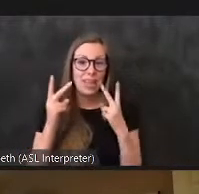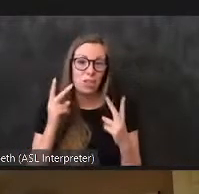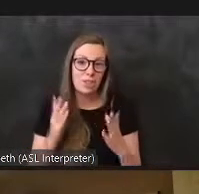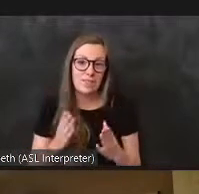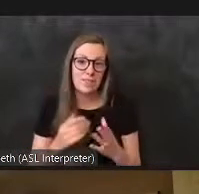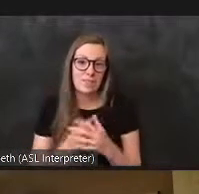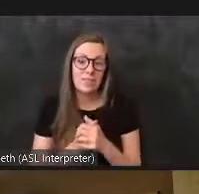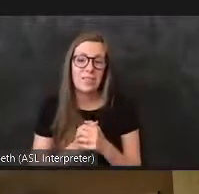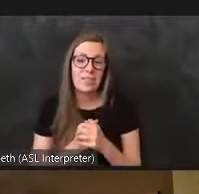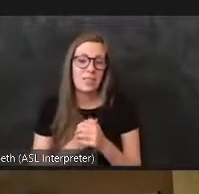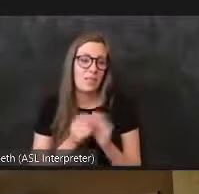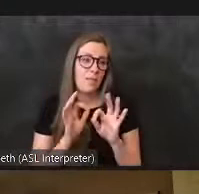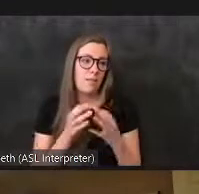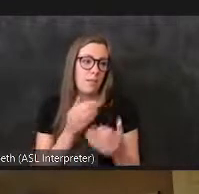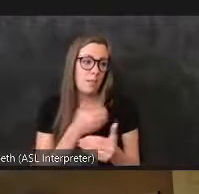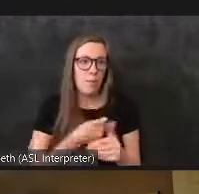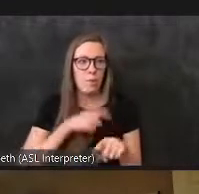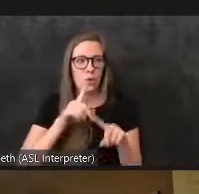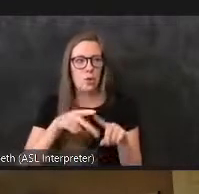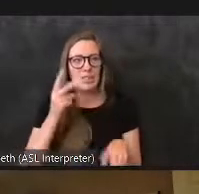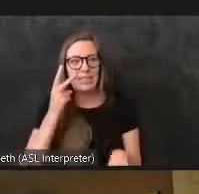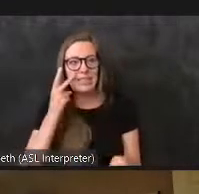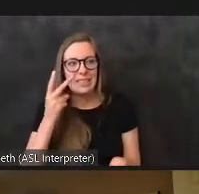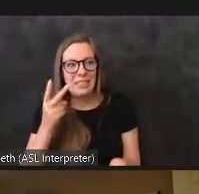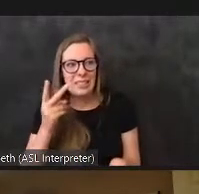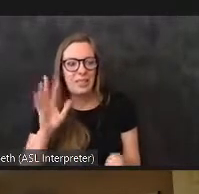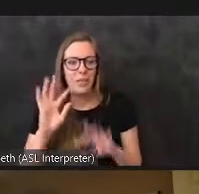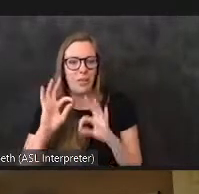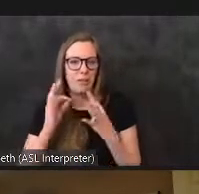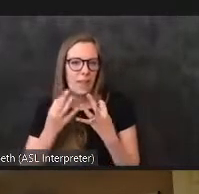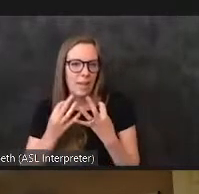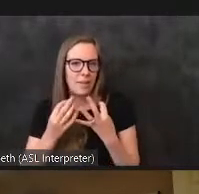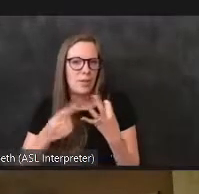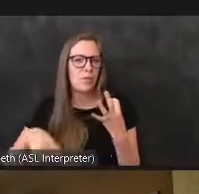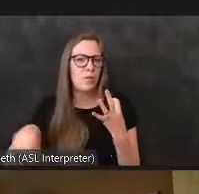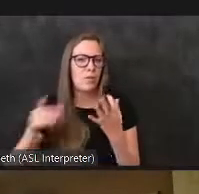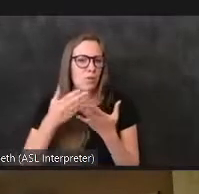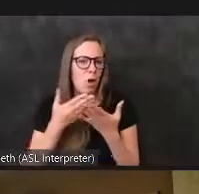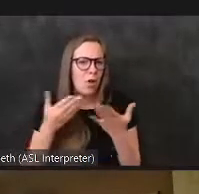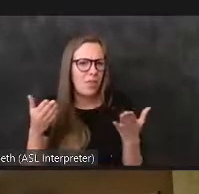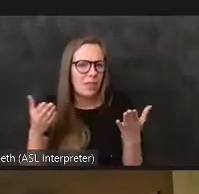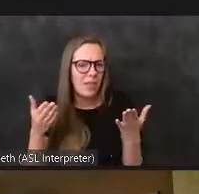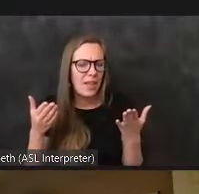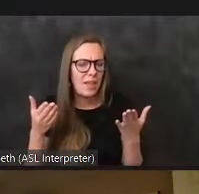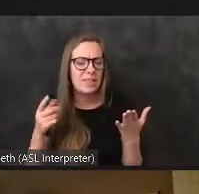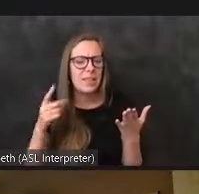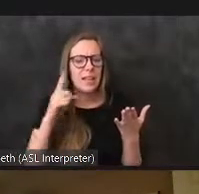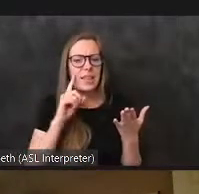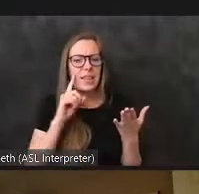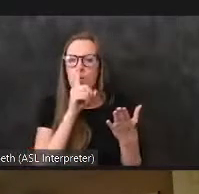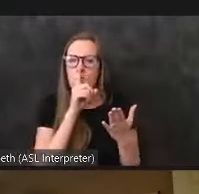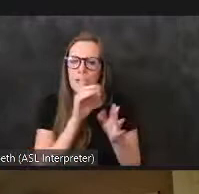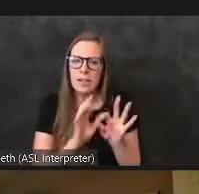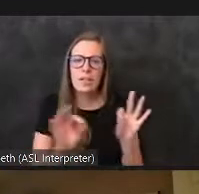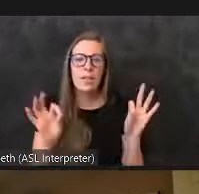visita al miembro de la familia, no pueden llegar a ver a sus seres amados. Todas estas son cosas que pienso yo que realmente son muy importante.